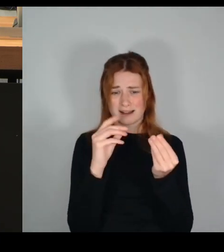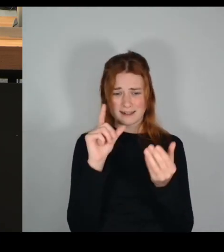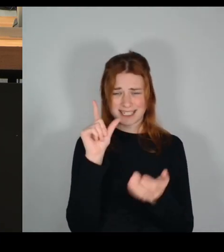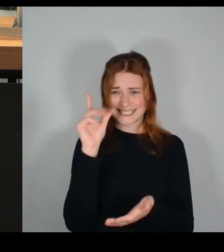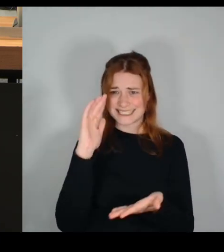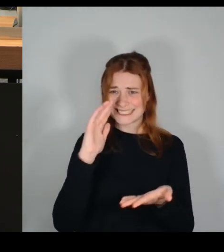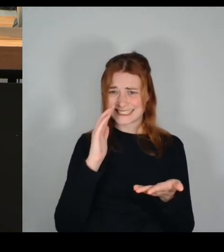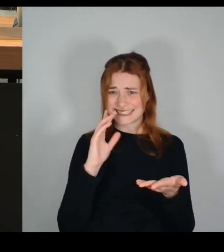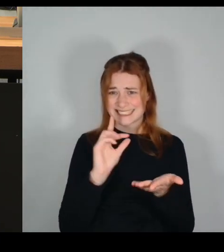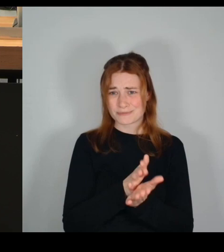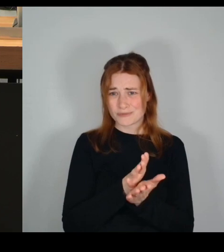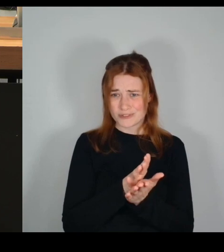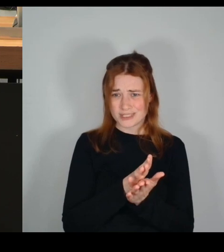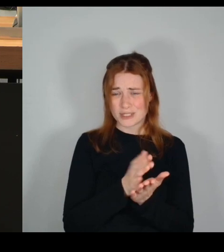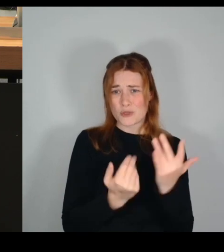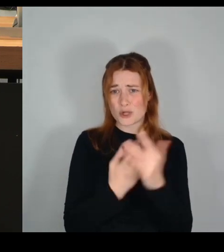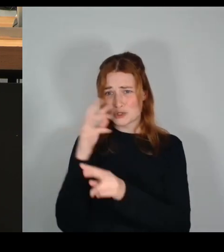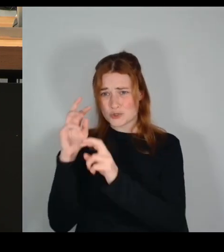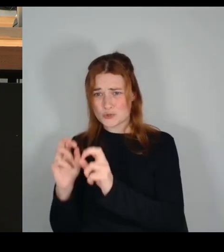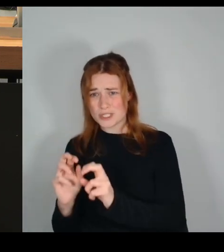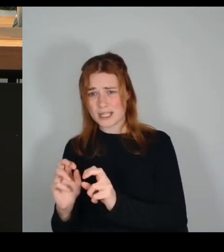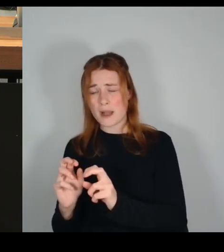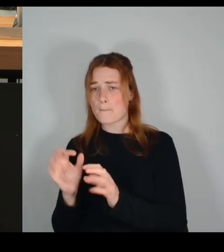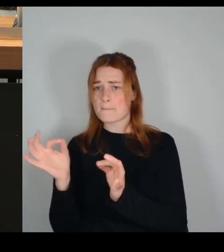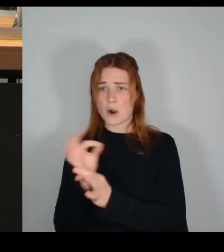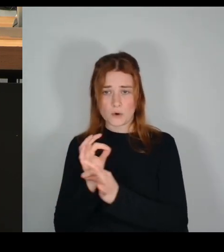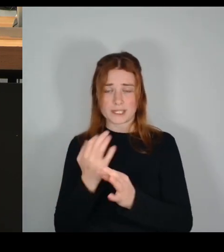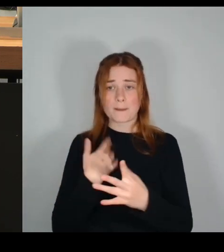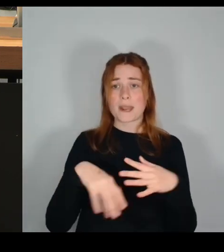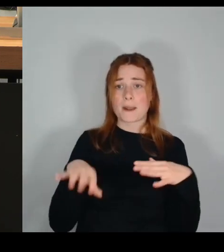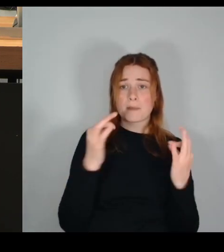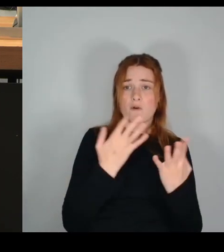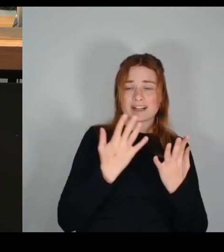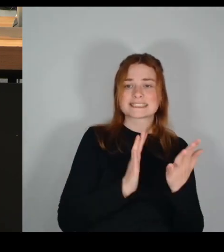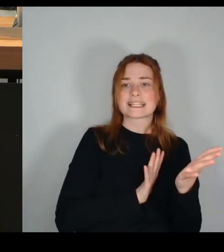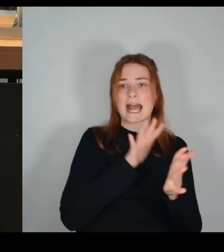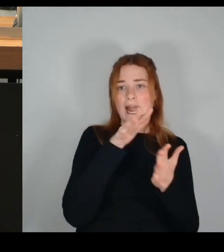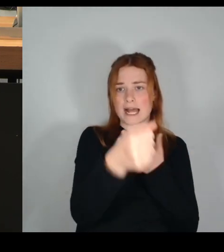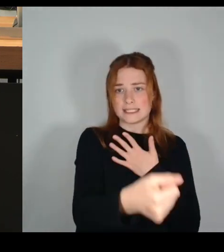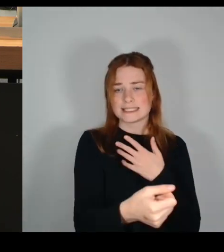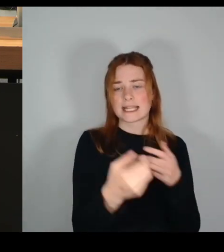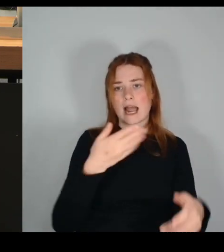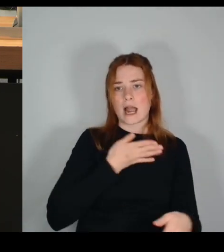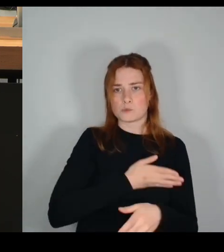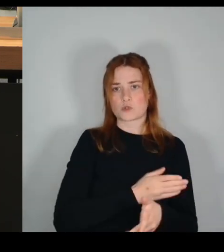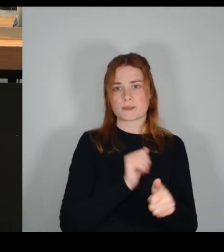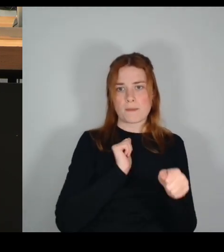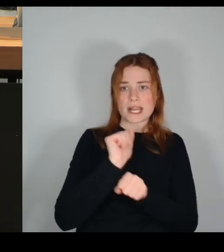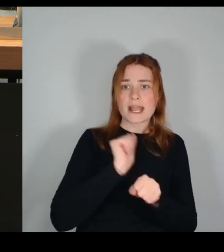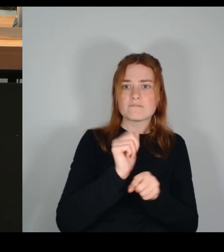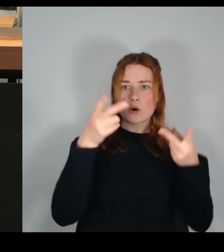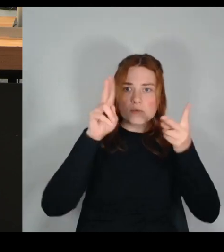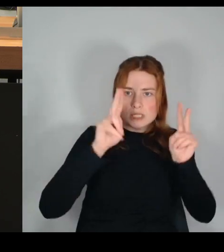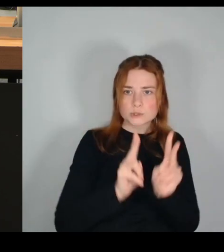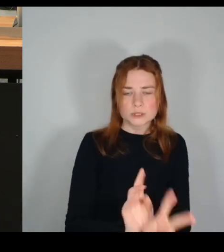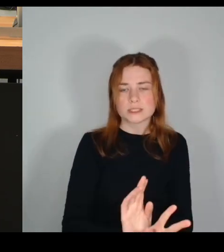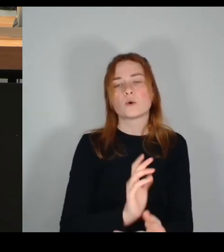und wirksame Armutsbekämpfung. Und als Koalition werden wir diese Aufgabe entschlossen angehen. Vielen Dank